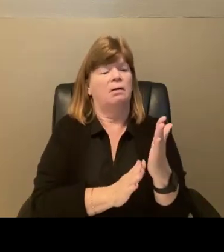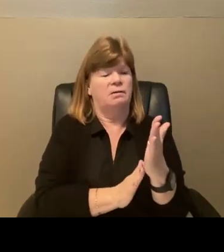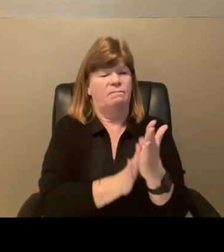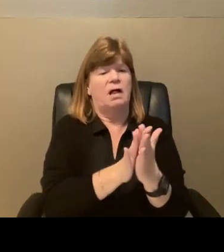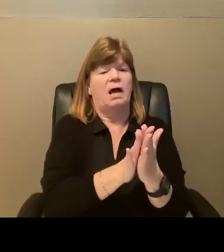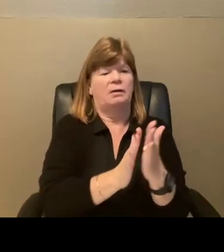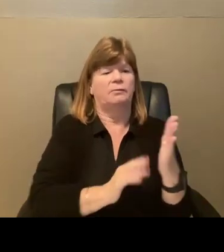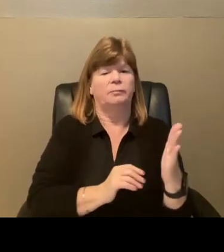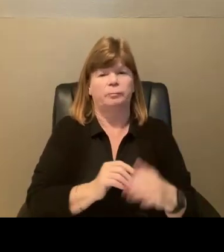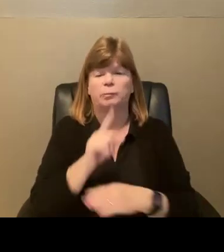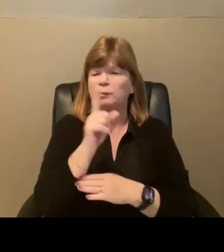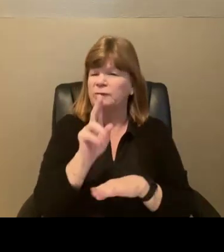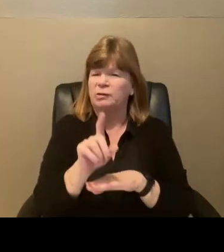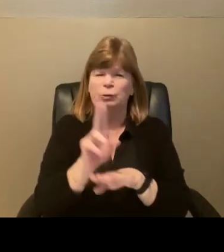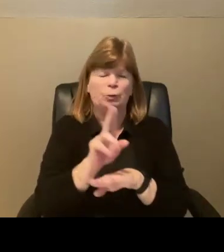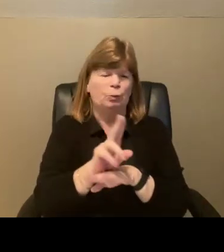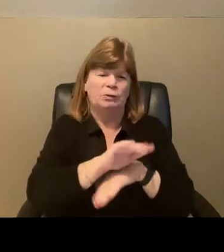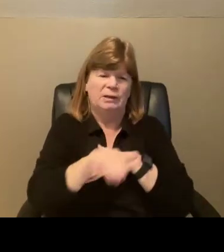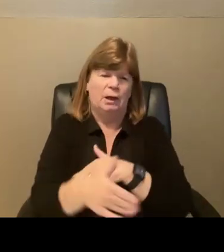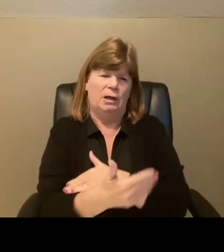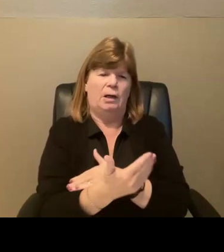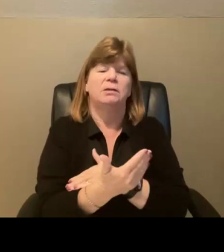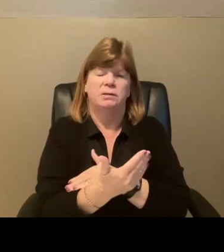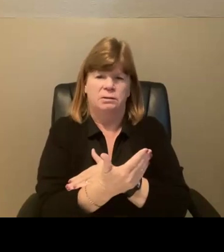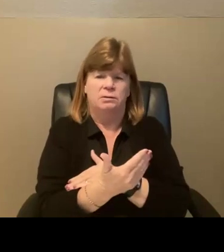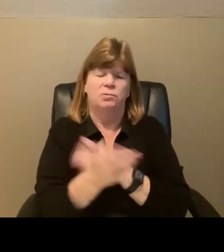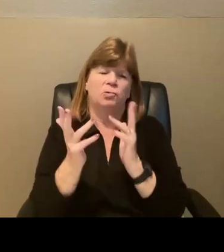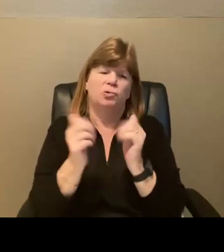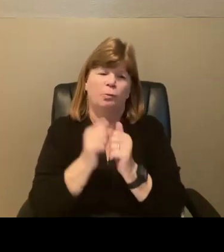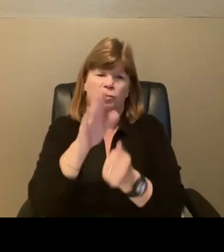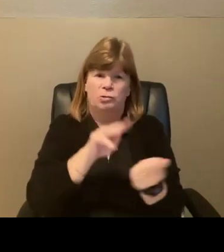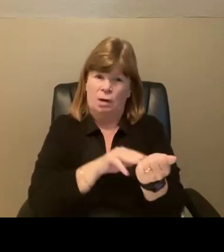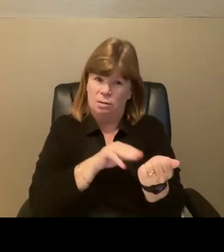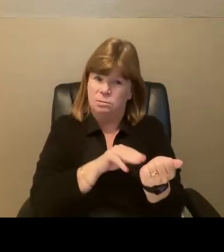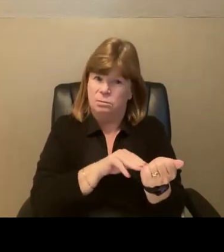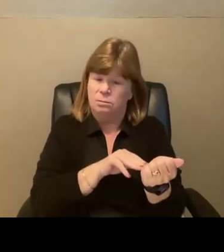Solo necesitas usarlas por la noche. Habla con tu profesional de la salud ya que tienes esto,